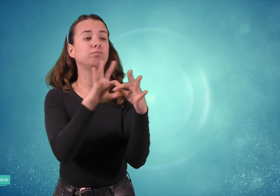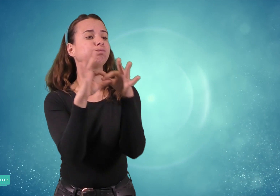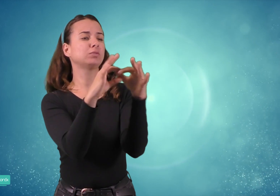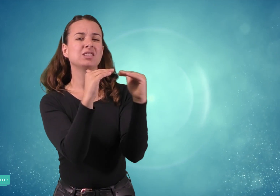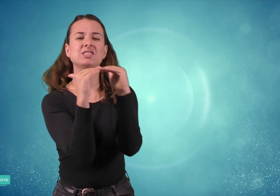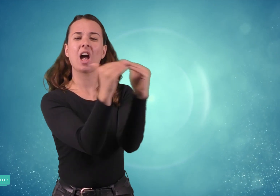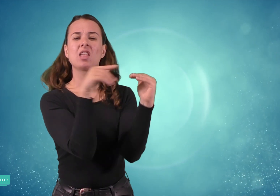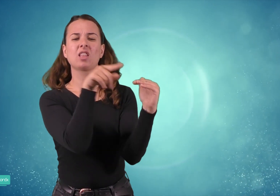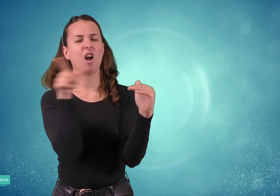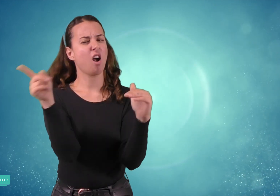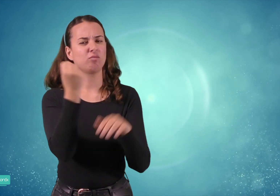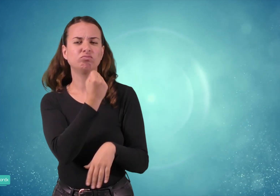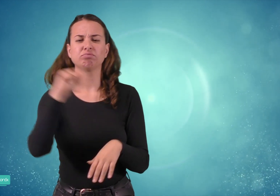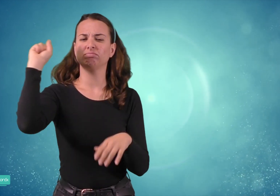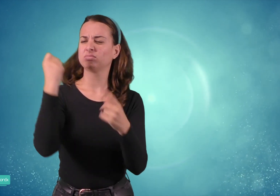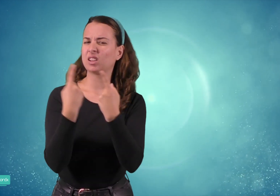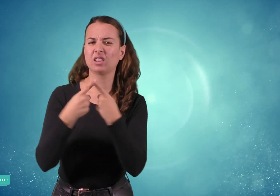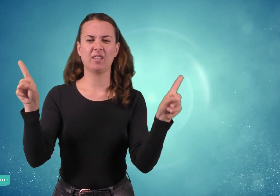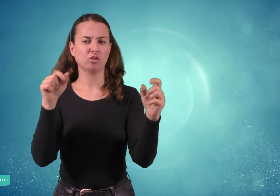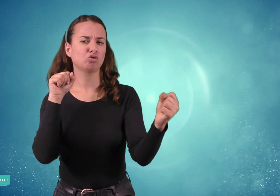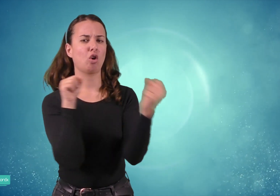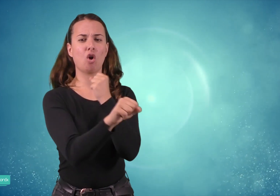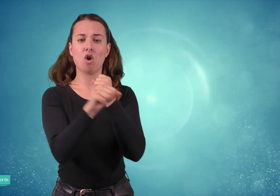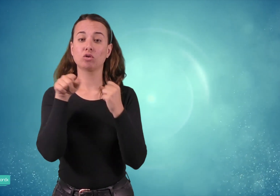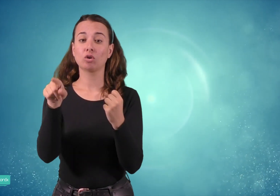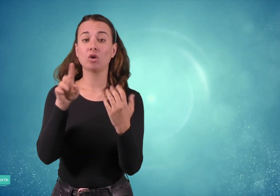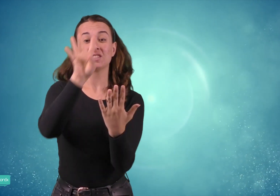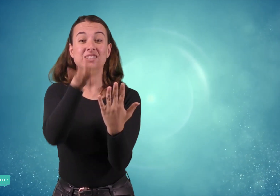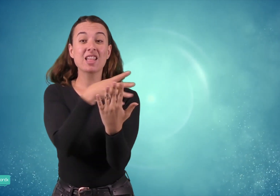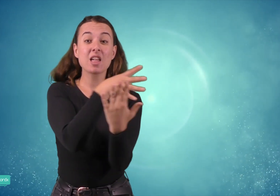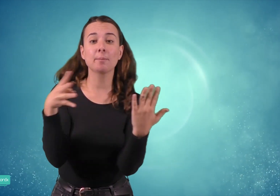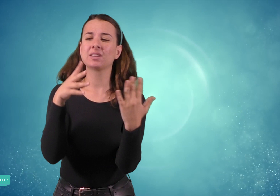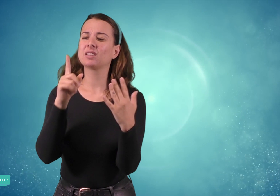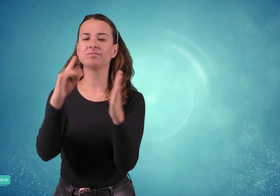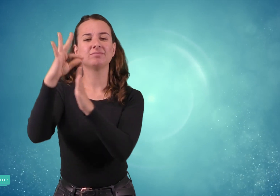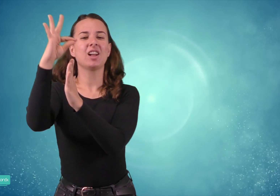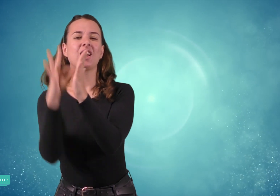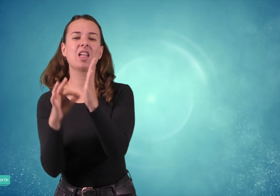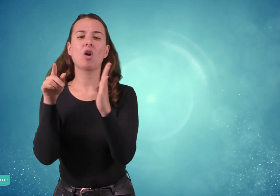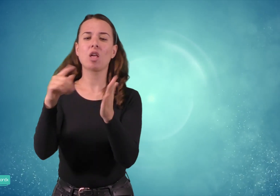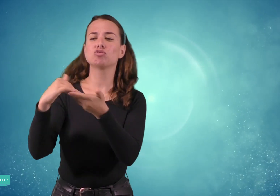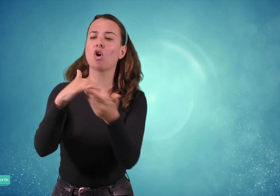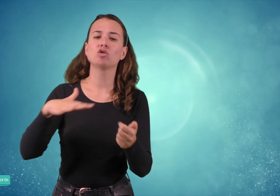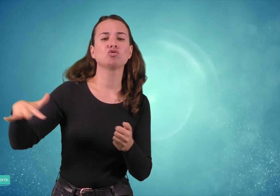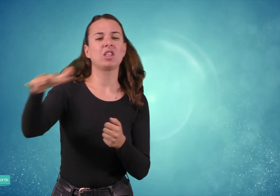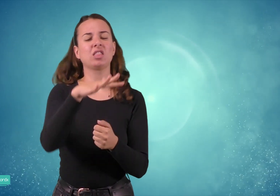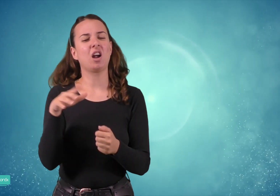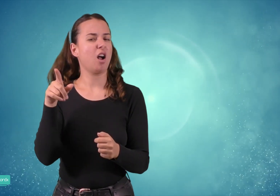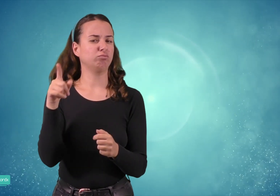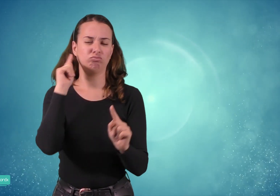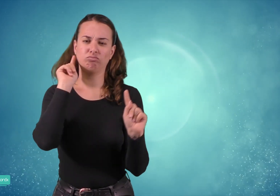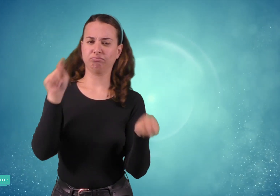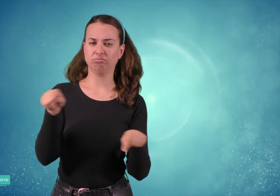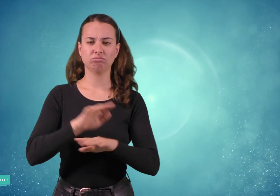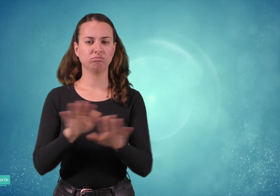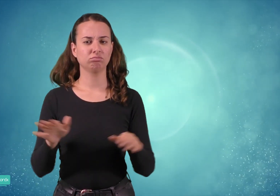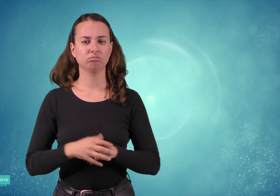rivoluzionaria, anticonformista e davvero libera da schematismi e imposizioni.